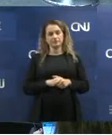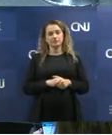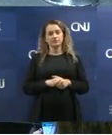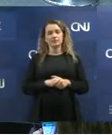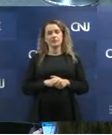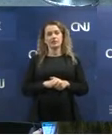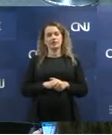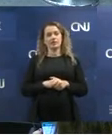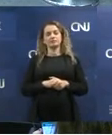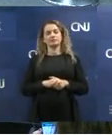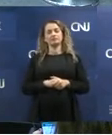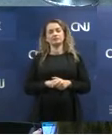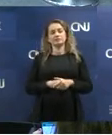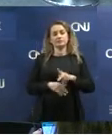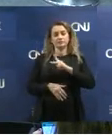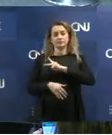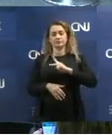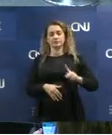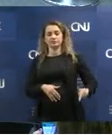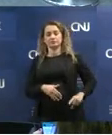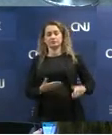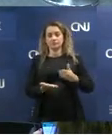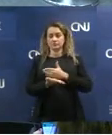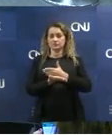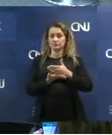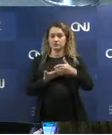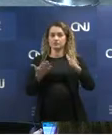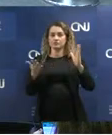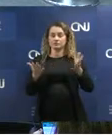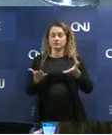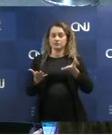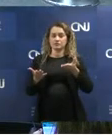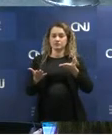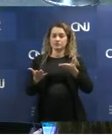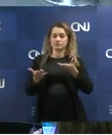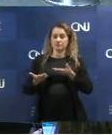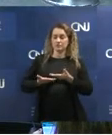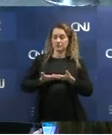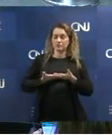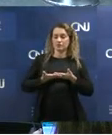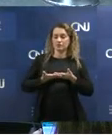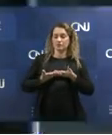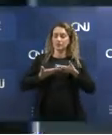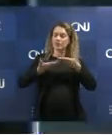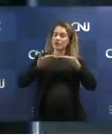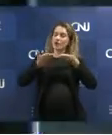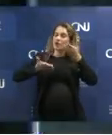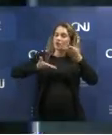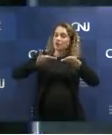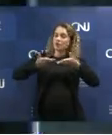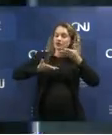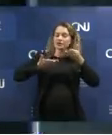iniciou, logicamente, homenageando a defesa Dra. Samara, como comumente fez uma belíssima manifestação.